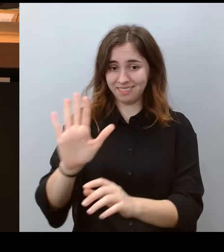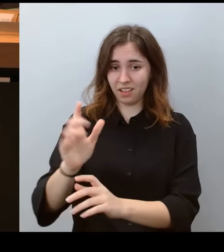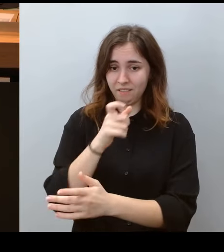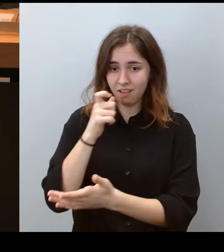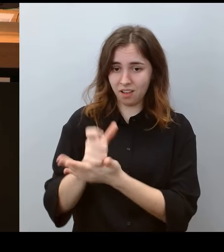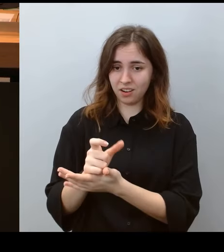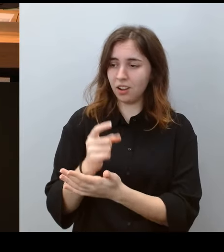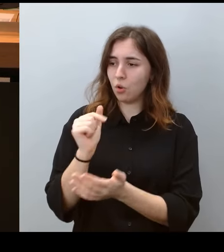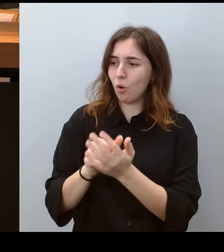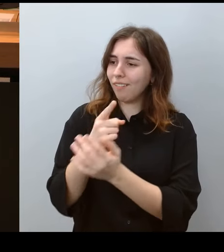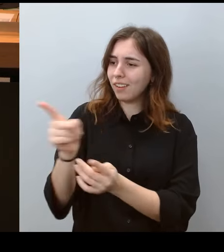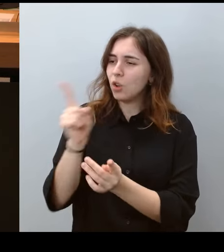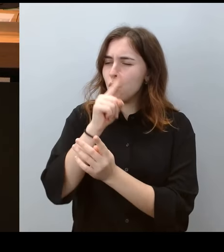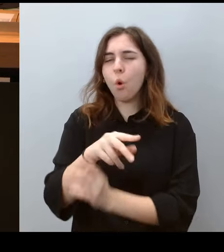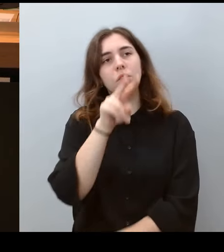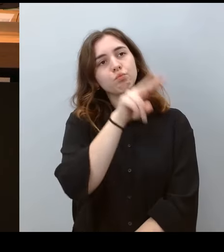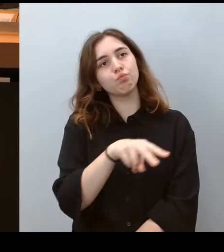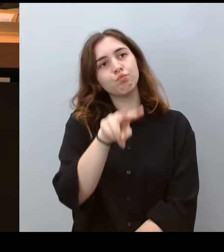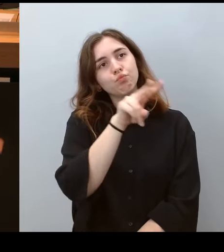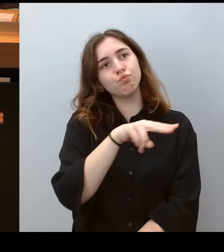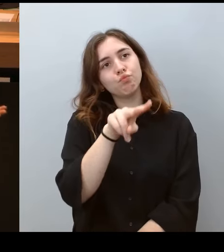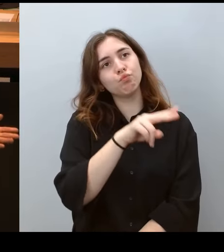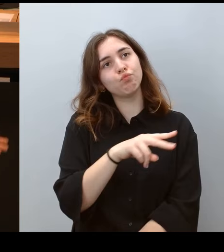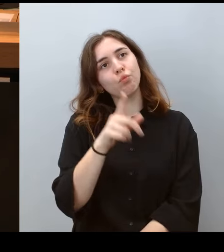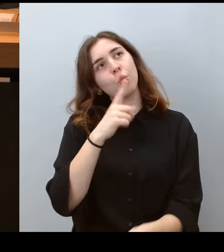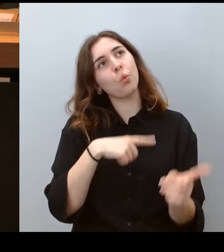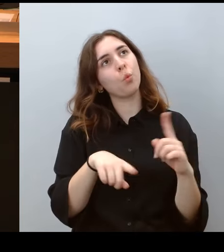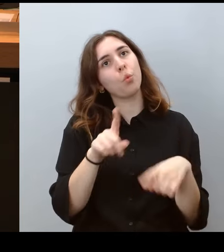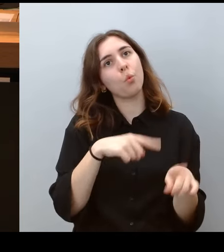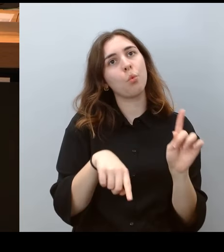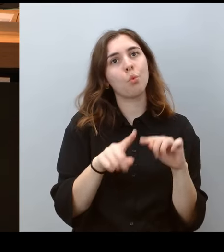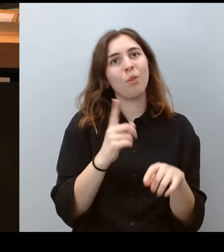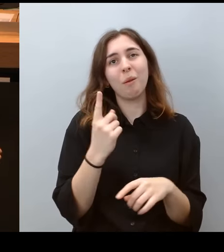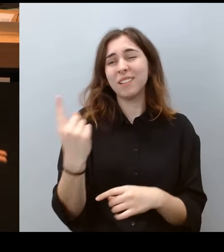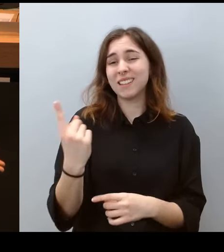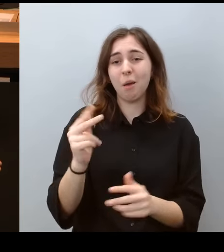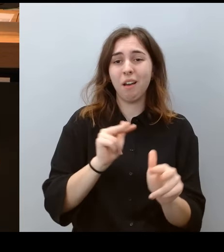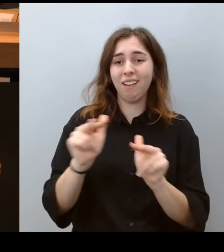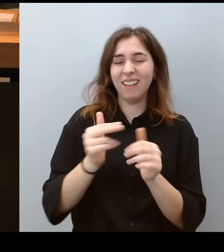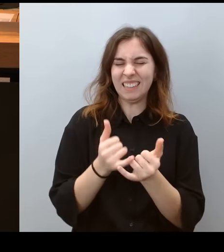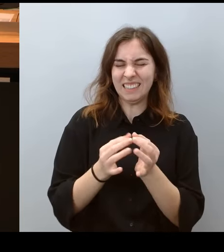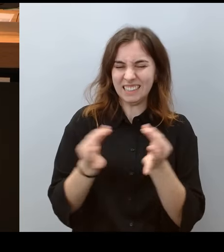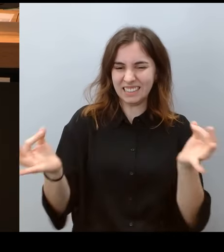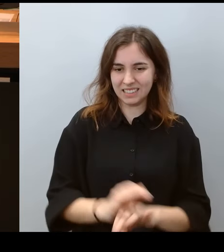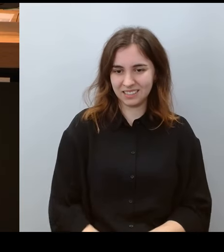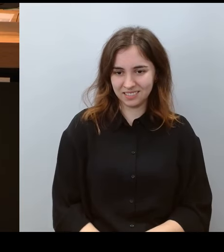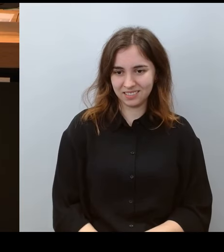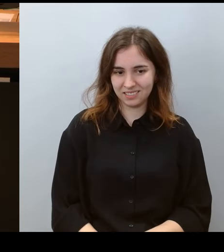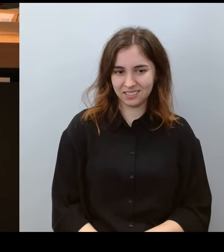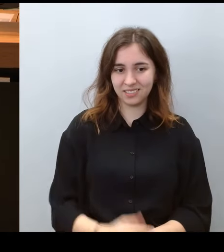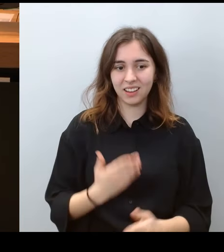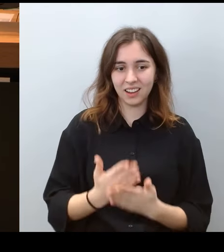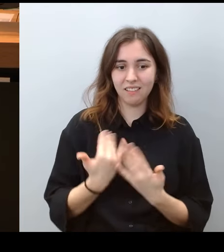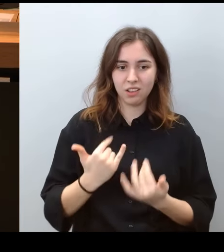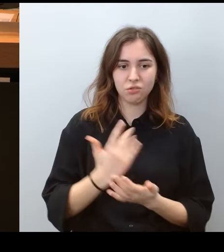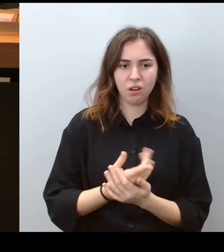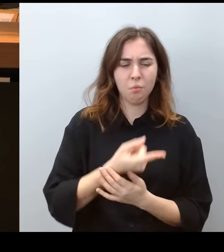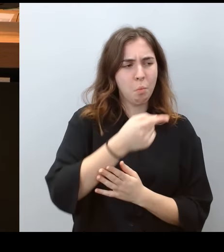haben, um das Verfahren zu vereinfachen. Seit Monaten ist bekannt, dass mittlerweile über 7000 Menschen in Berlin von der BVG ein erhöhtes